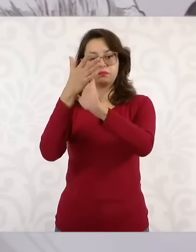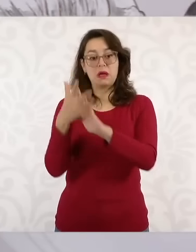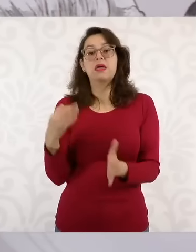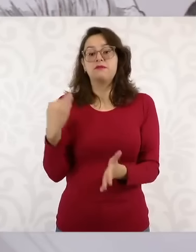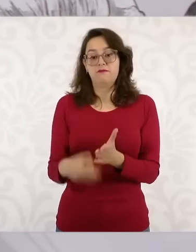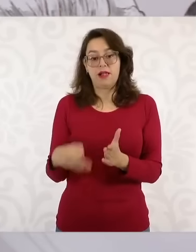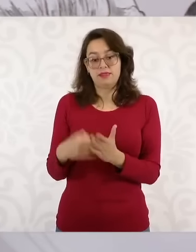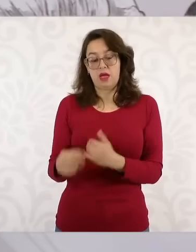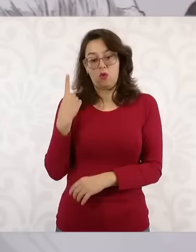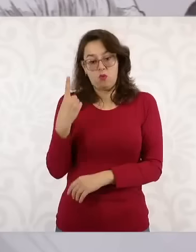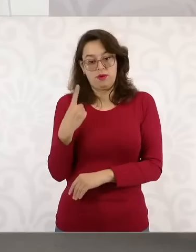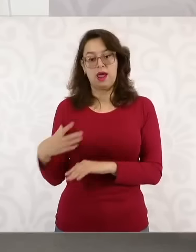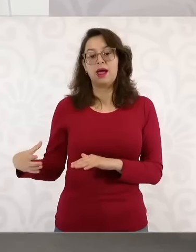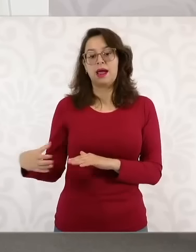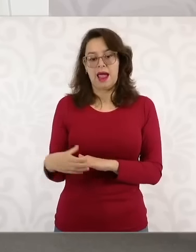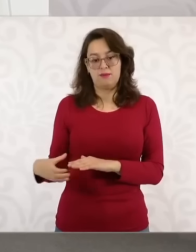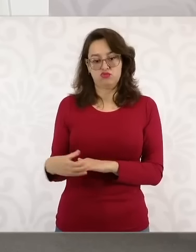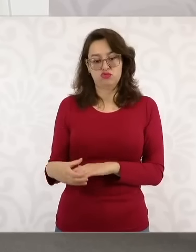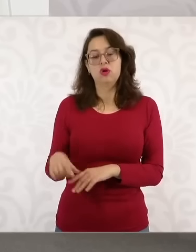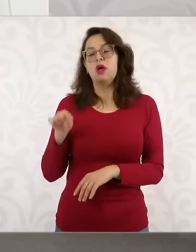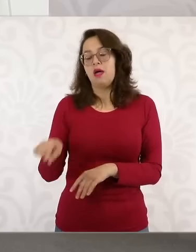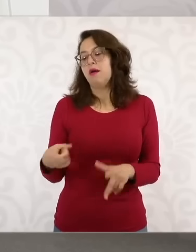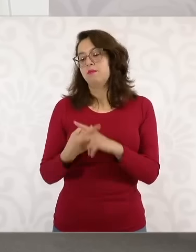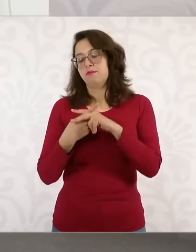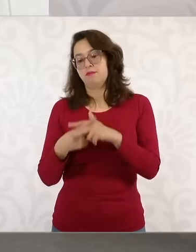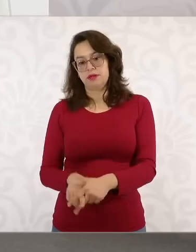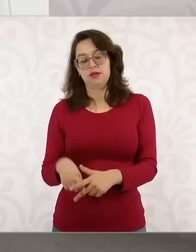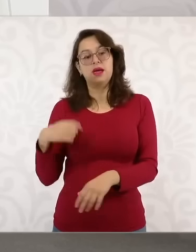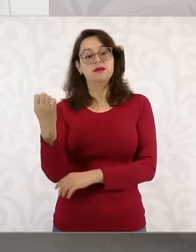que también lo expresó la directora, iniciaría el proceso en enero. Entonces,